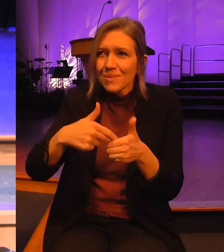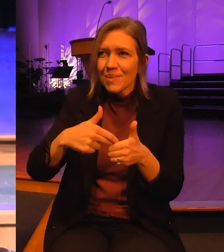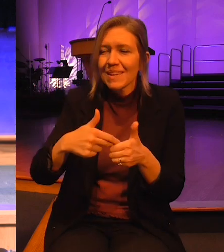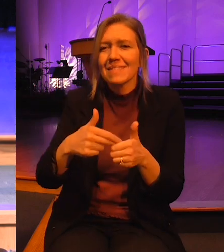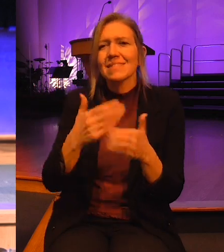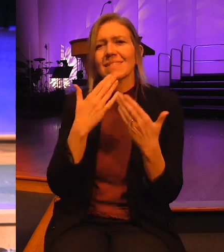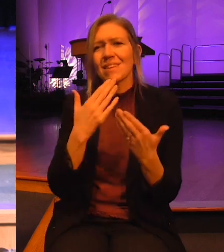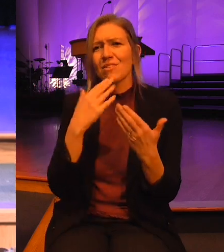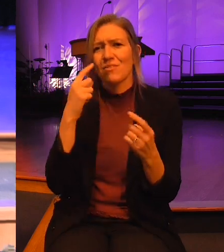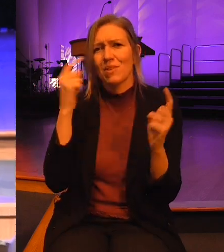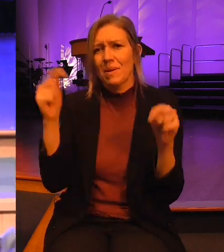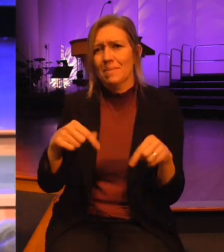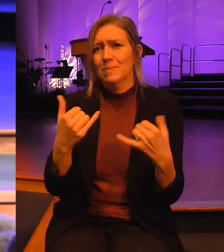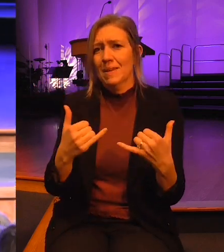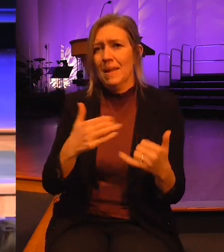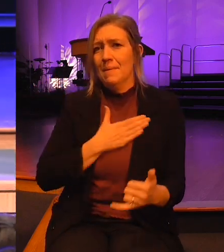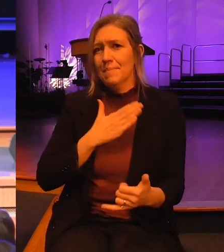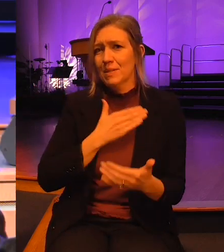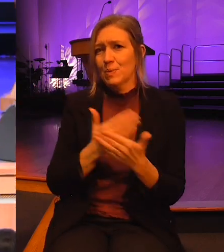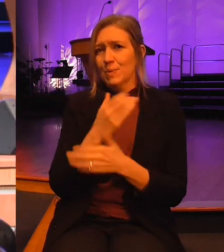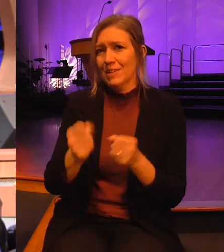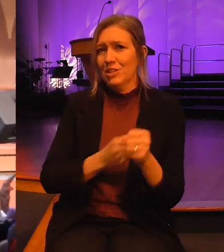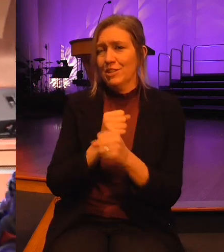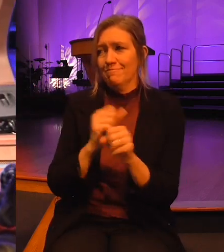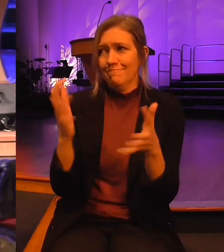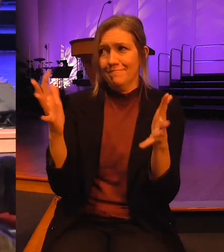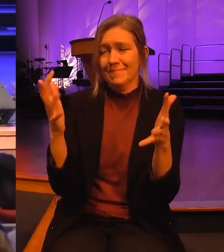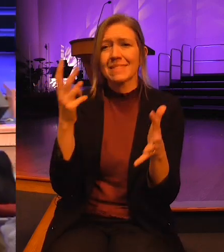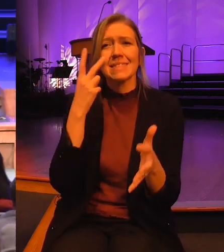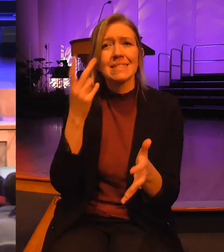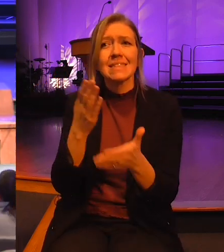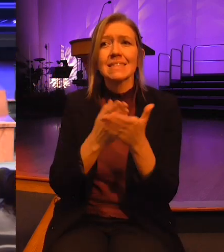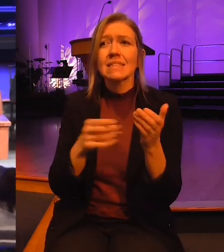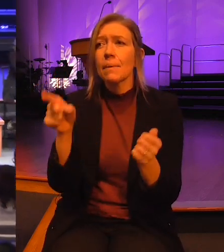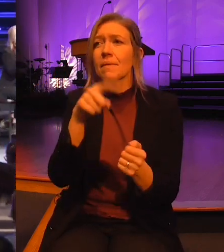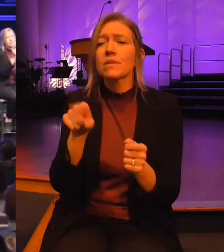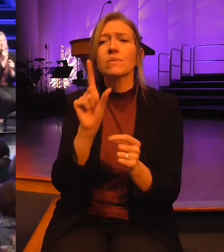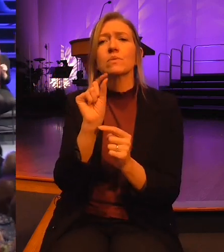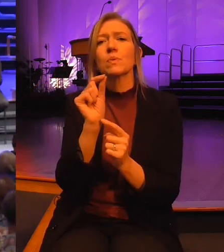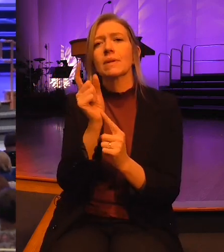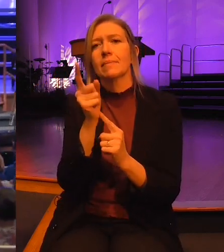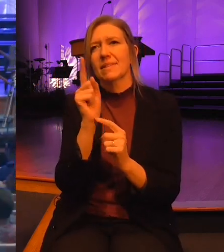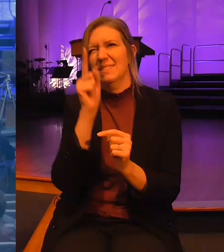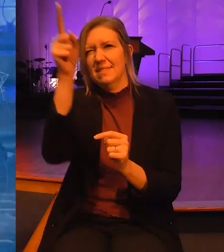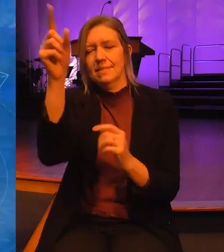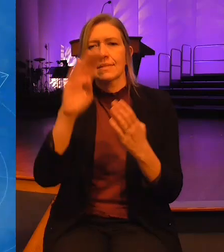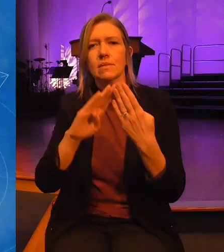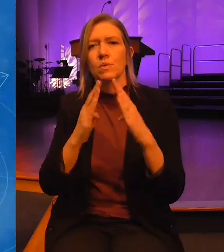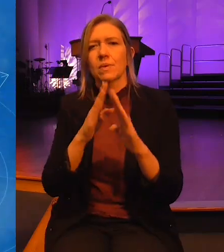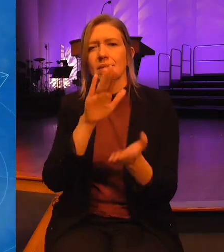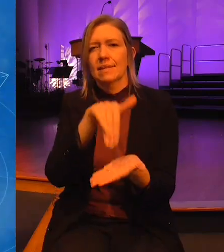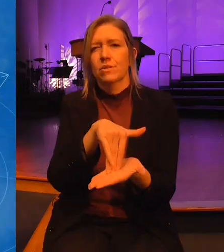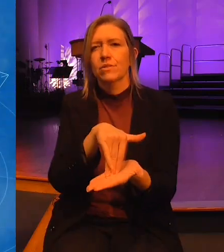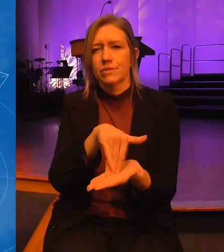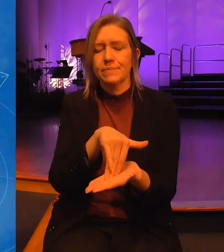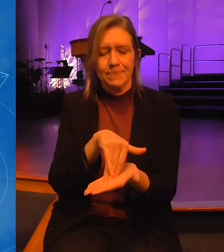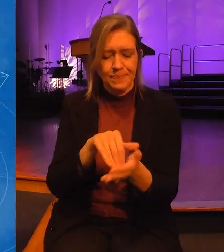feliz año nuevo a todos, nos veremos en 20. minutos en el centro comunitario [Aplausos]